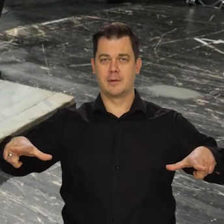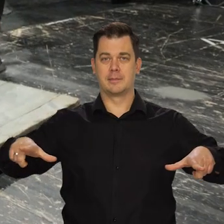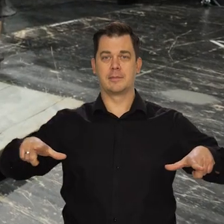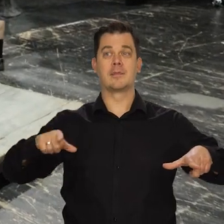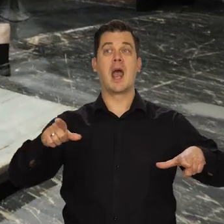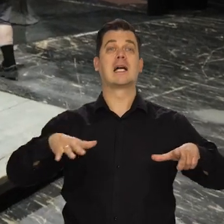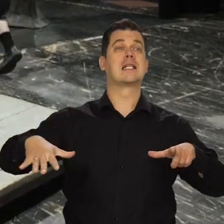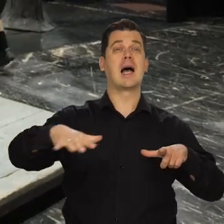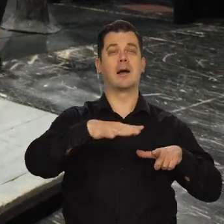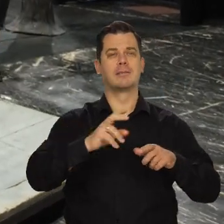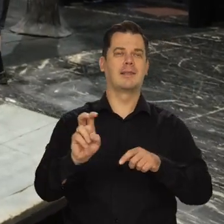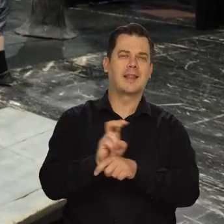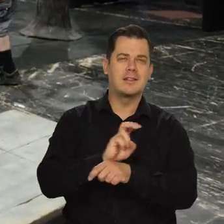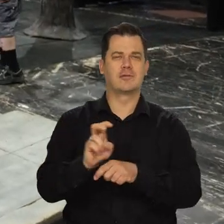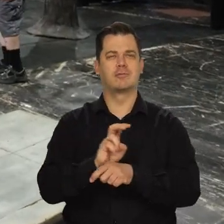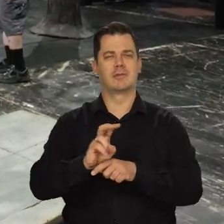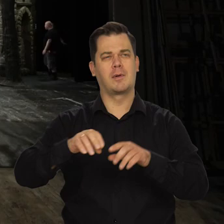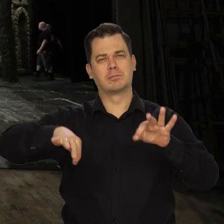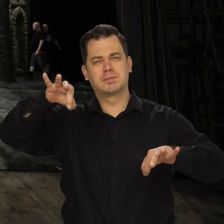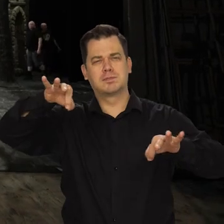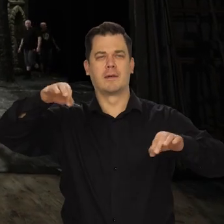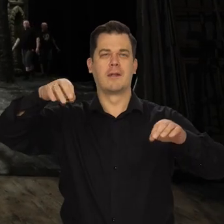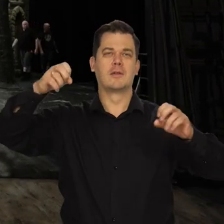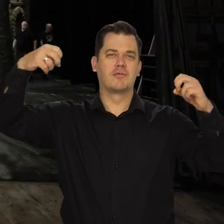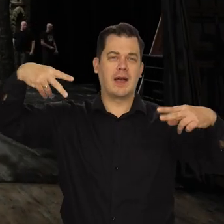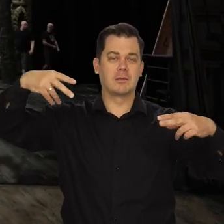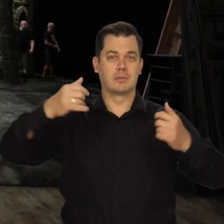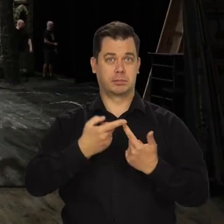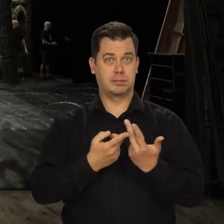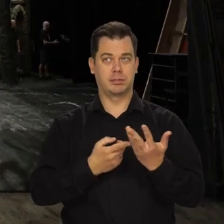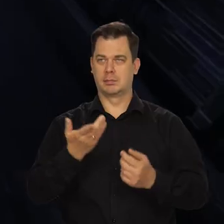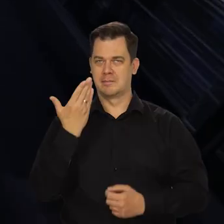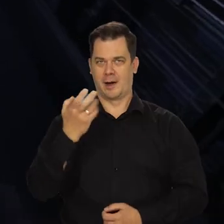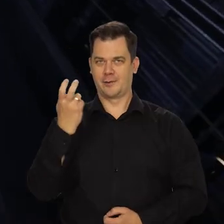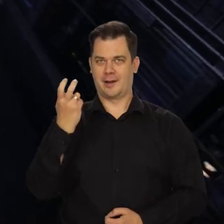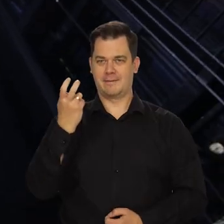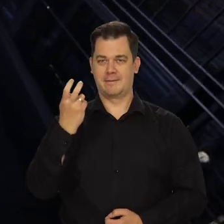Przestrzeń sceny i technologie, które są wykorzystywane podczas spektakli, są bardzo ciekawe,